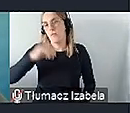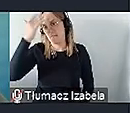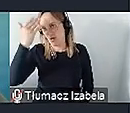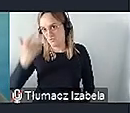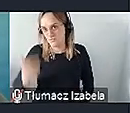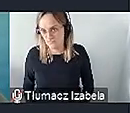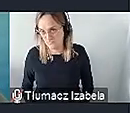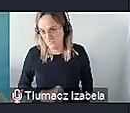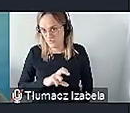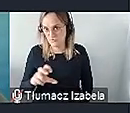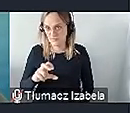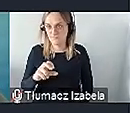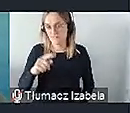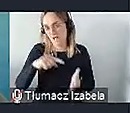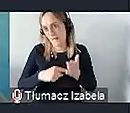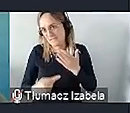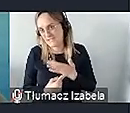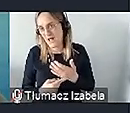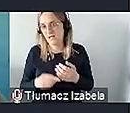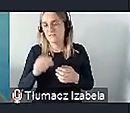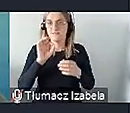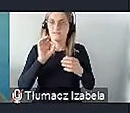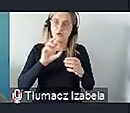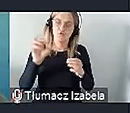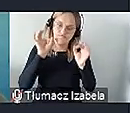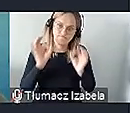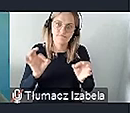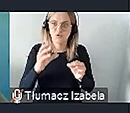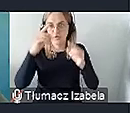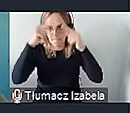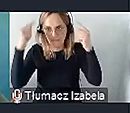Czy to będzie słowo abstrakcyjne, czy konkretne, czy portret.